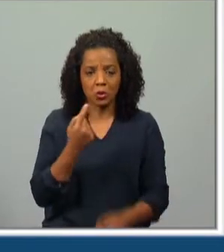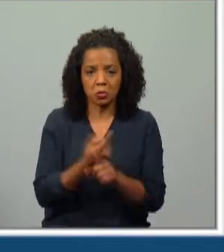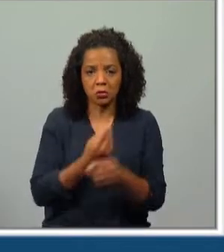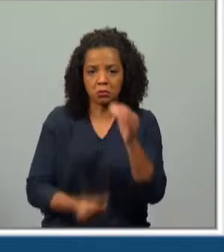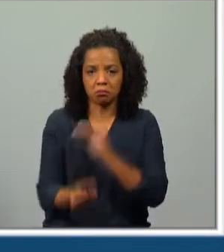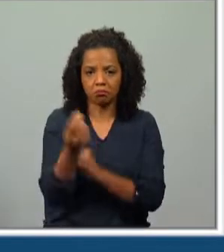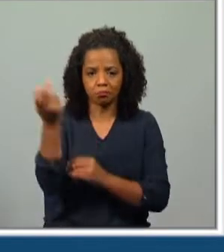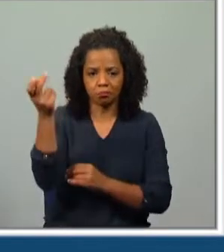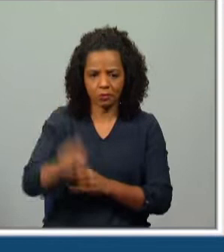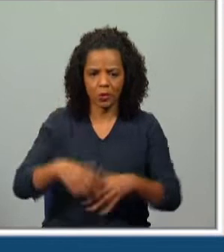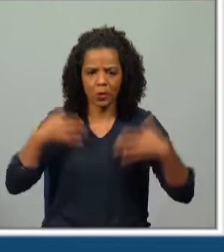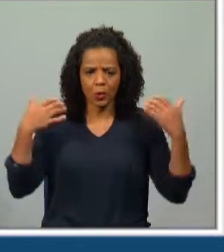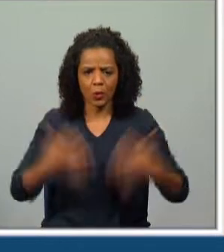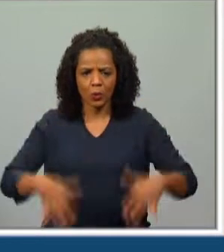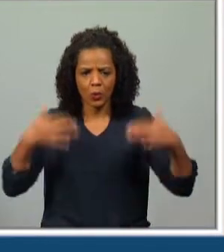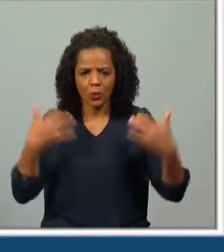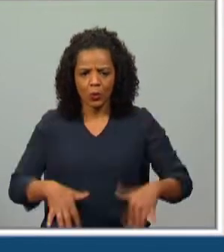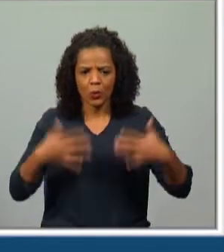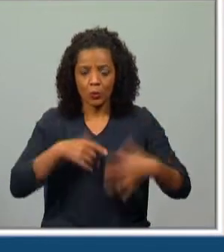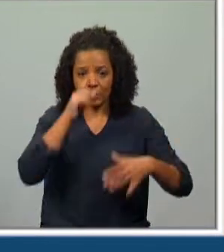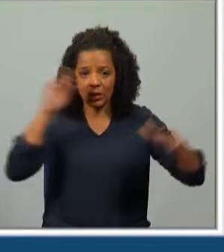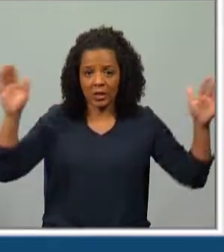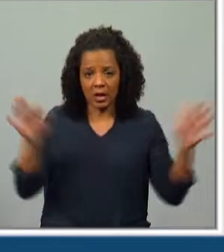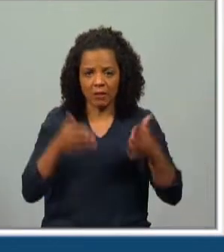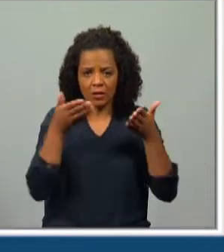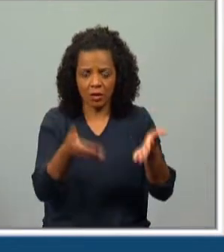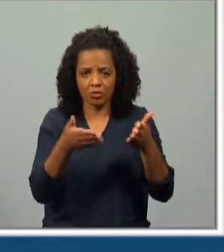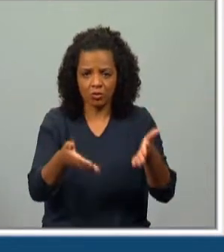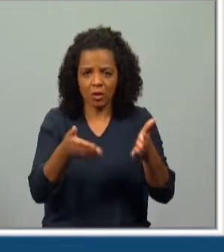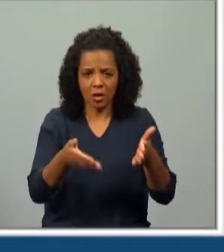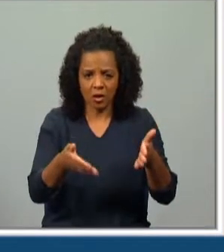era tal a aflição de acolhido aquela Gaivota ferida vinda do alto mar que eu 這就是受人歡迎的痛苦從公海受傷的海鷗我